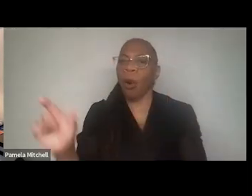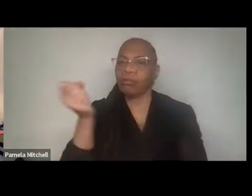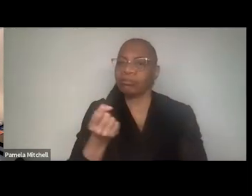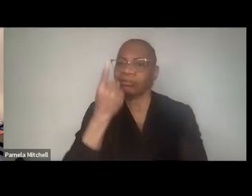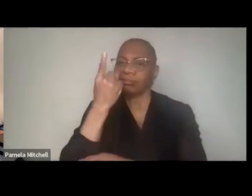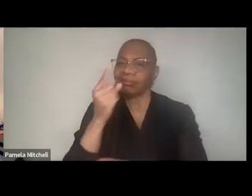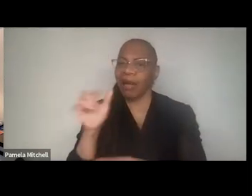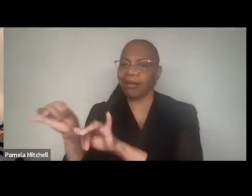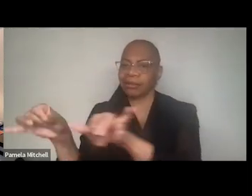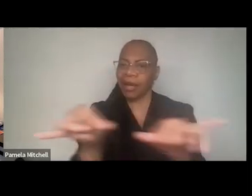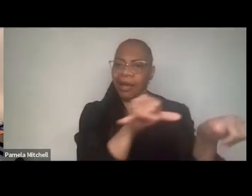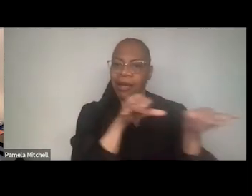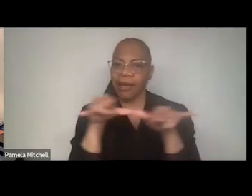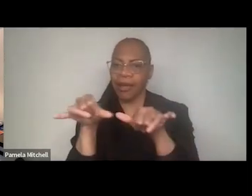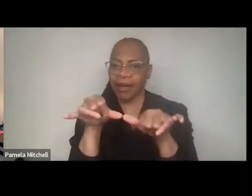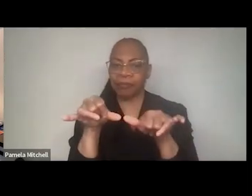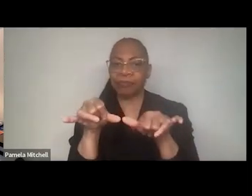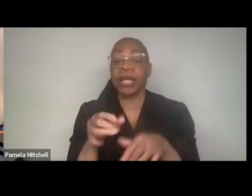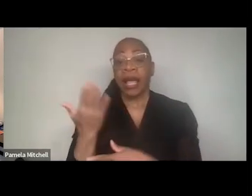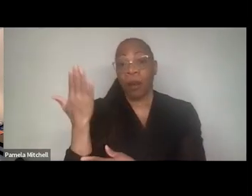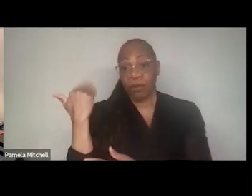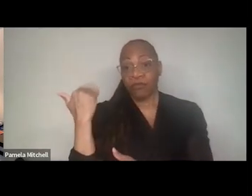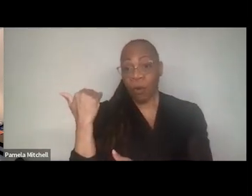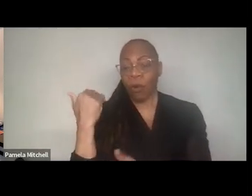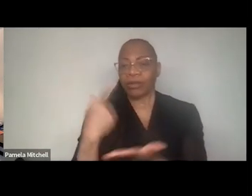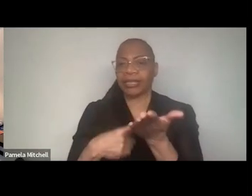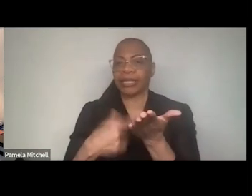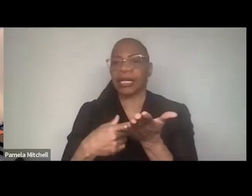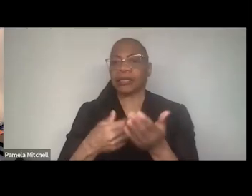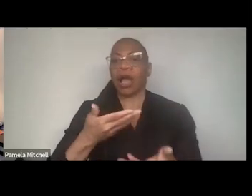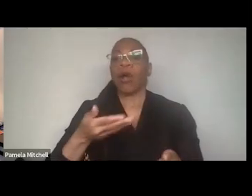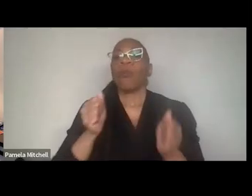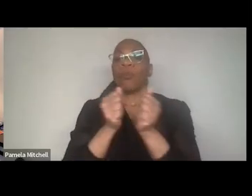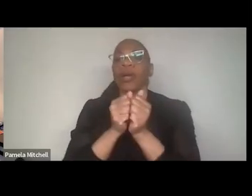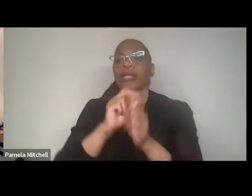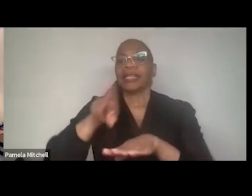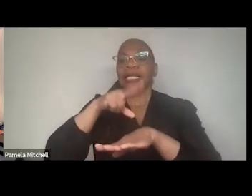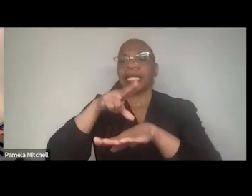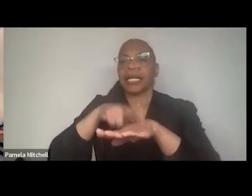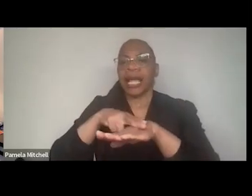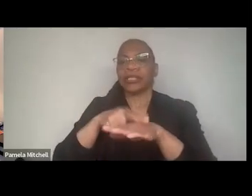Primero, como se mencionó, trabajo en la Asociación Nacional de Administradores Estatales de Lesiones Cerebrales,